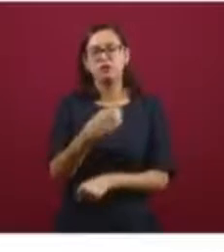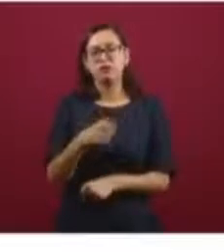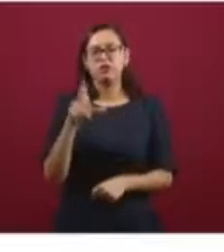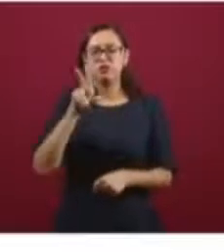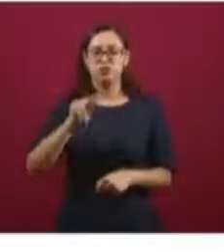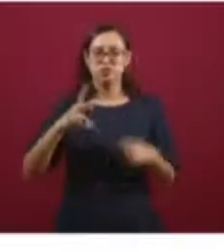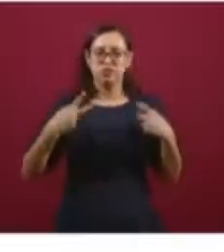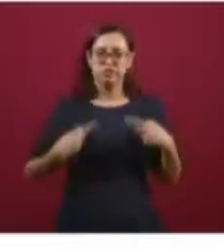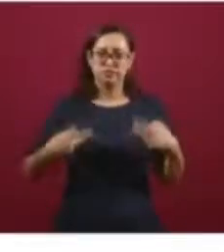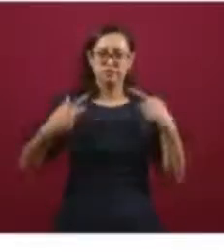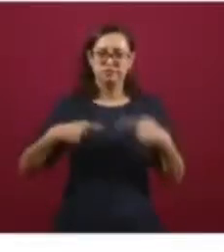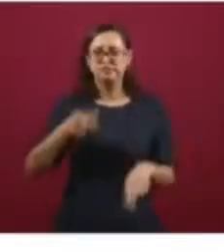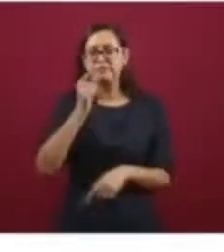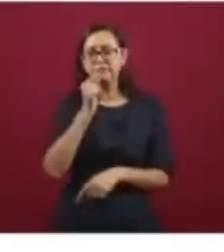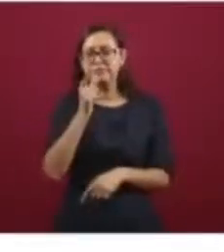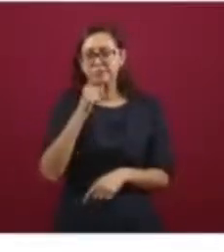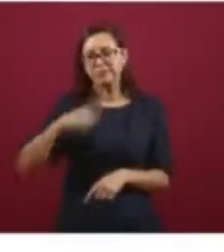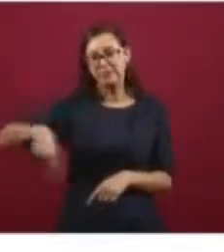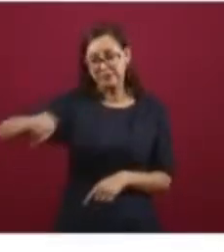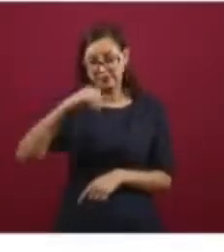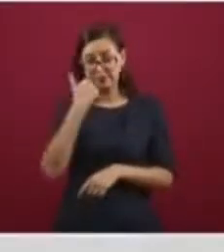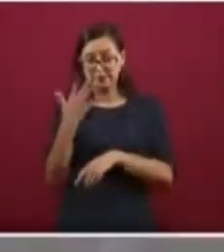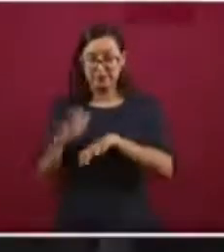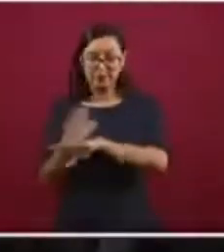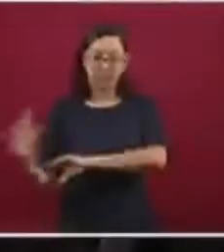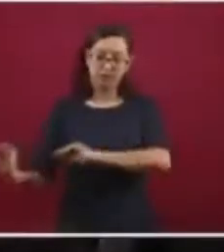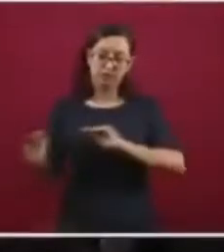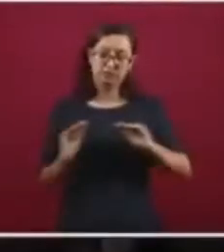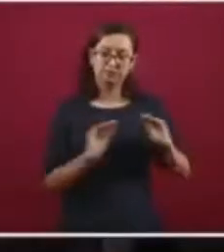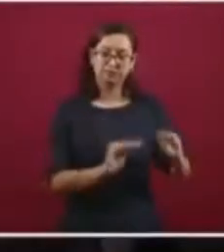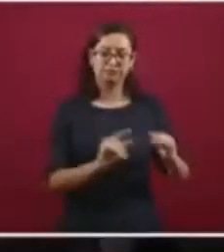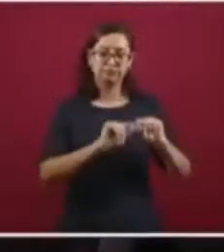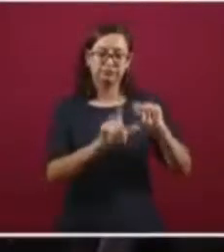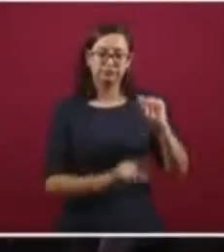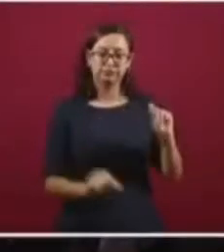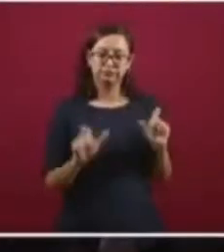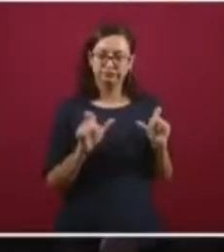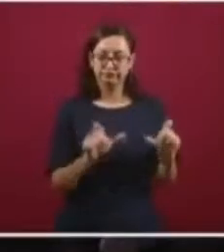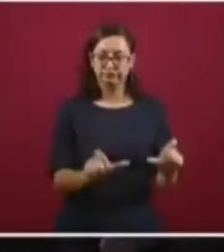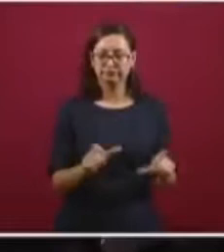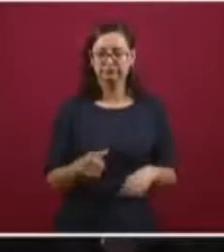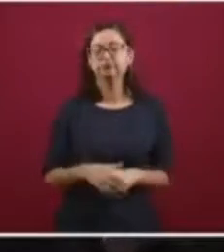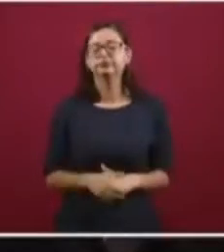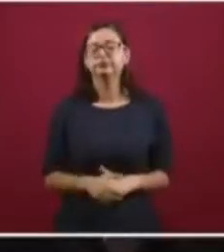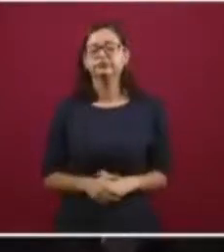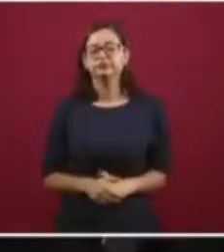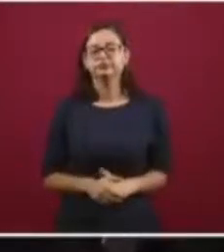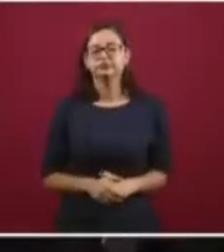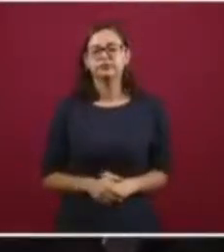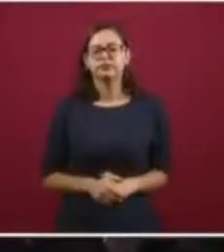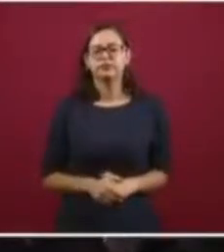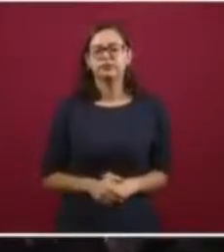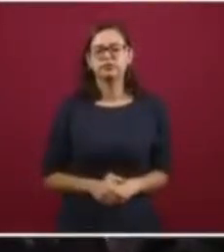integrantes que deseen pasar a la Guardia Nacional.